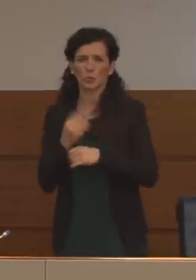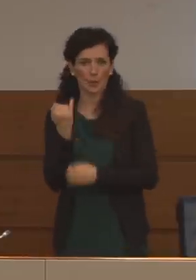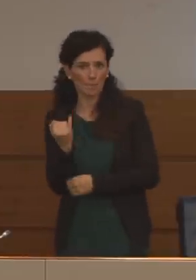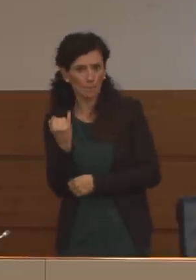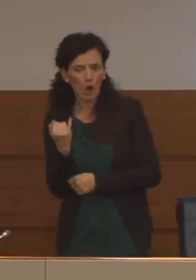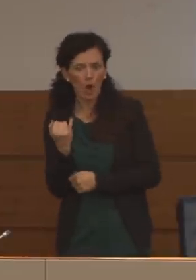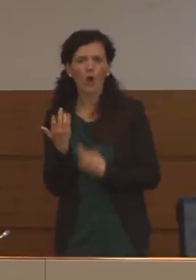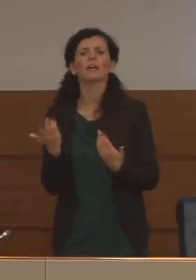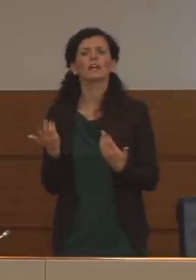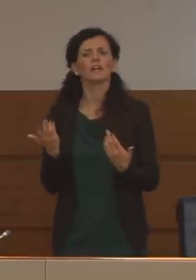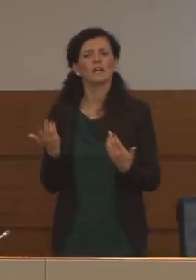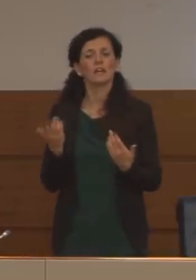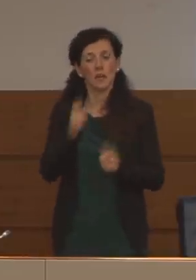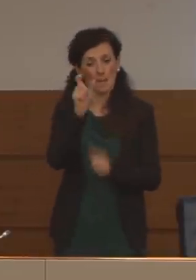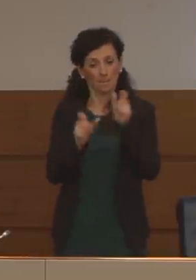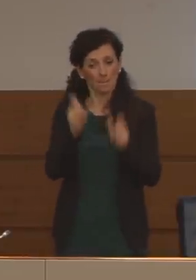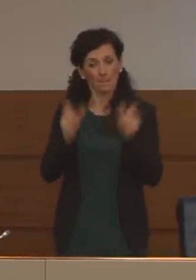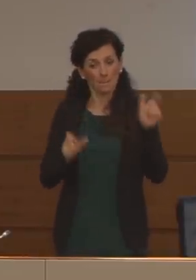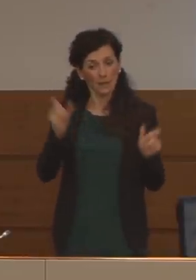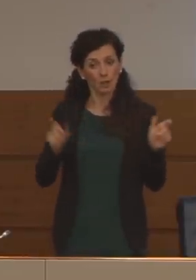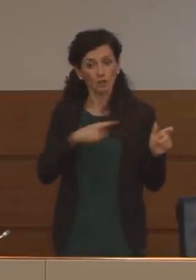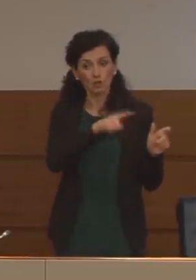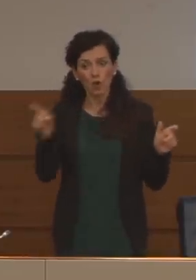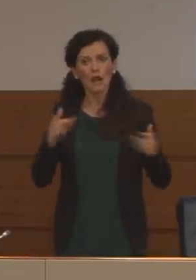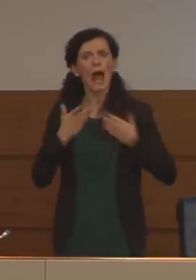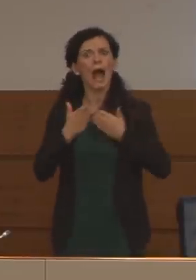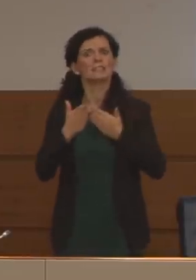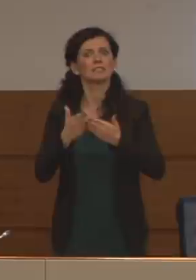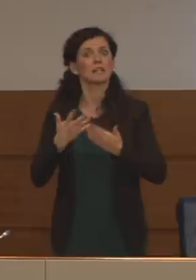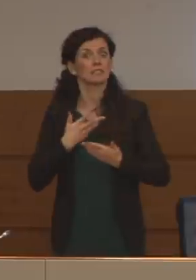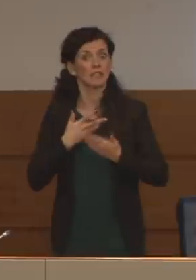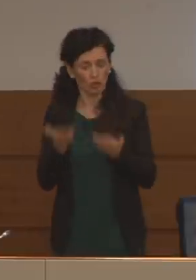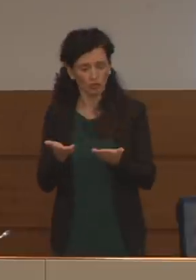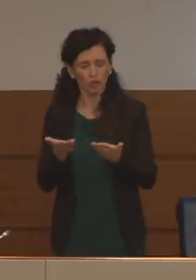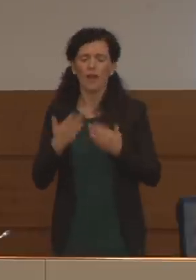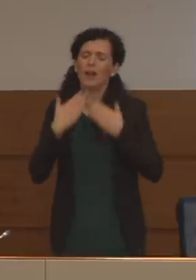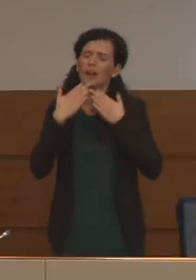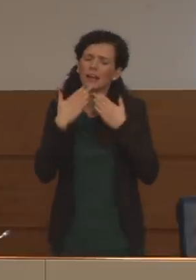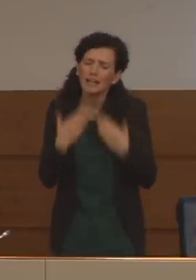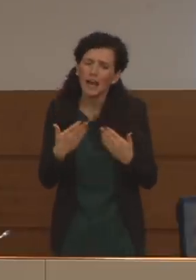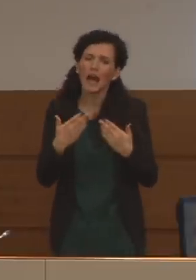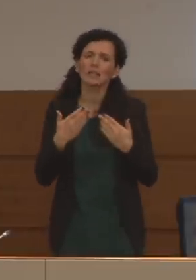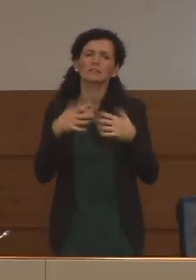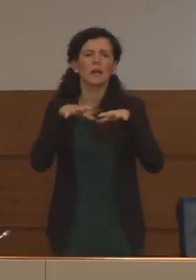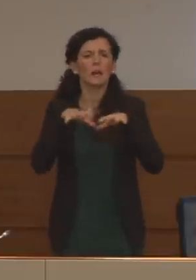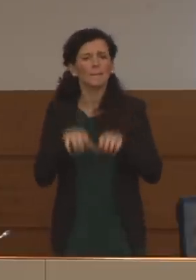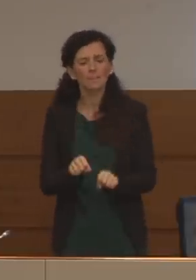oggi stanno ricevendo un'assistenza grazie all'impegno straordinario oserei dire